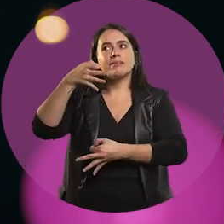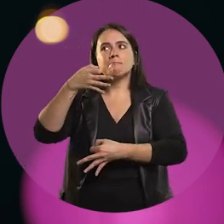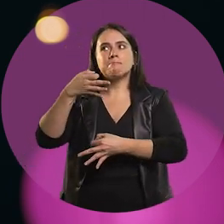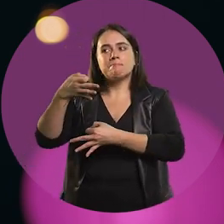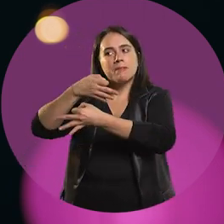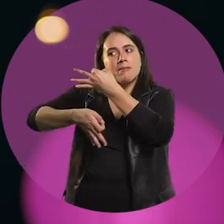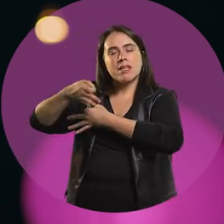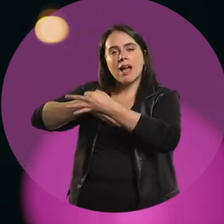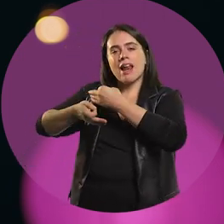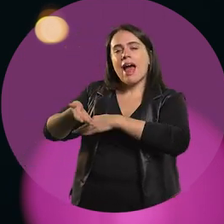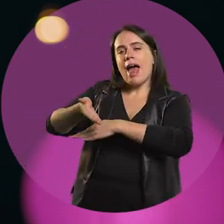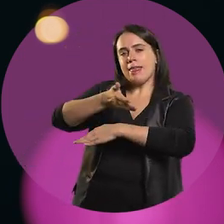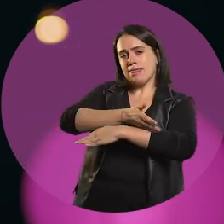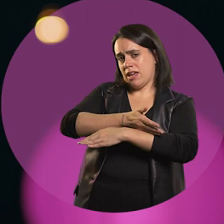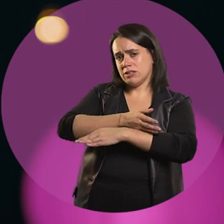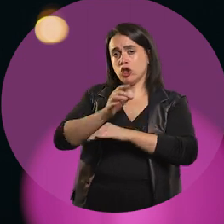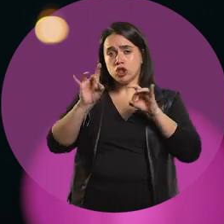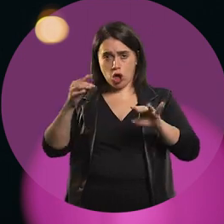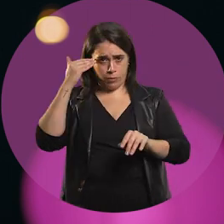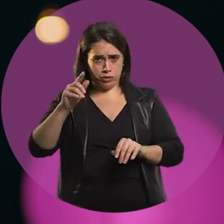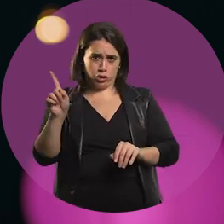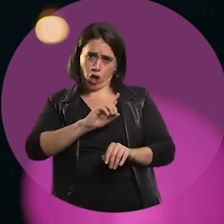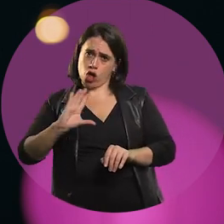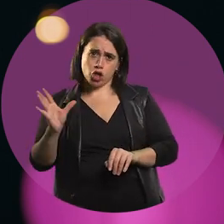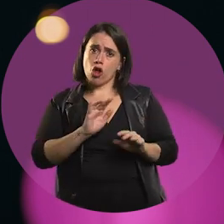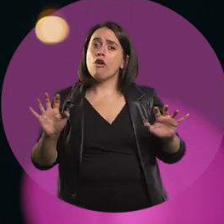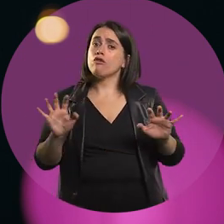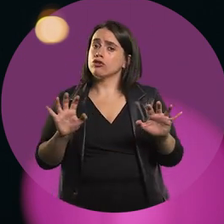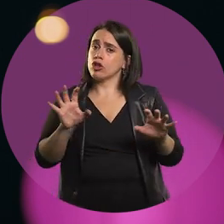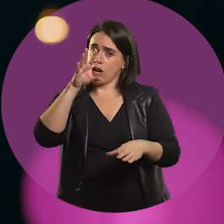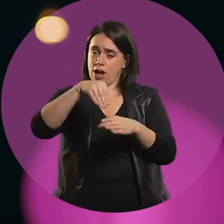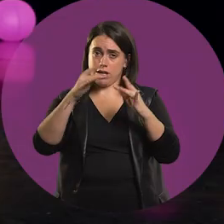de los docentes y de los funcionarios en general, de todas las instituciones educativas.